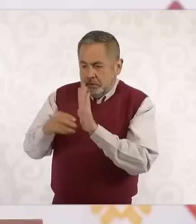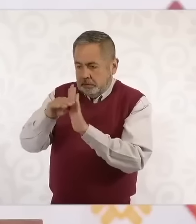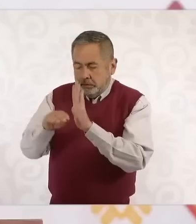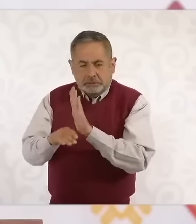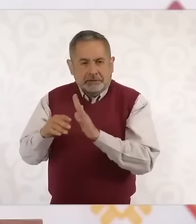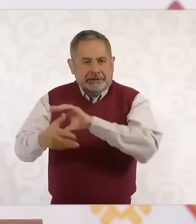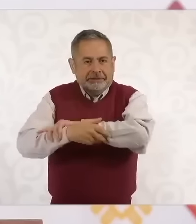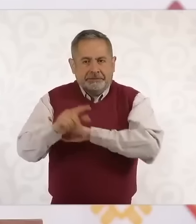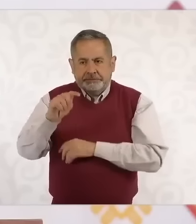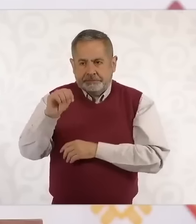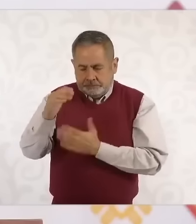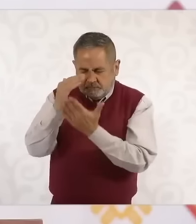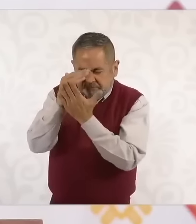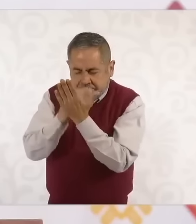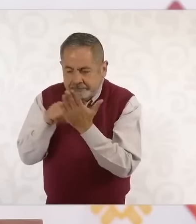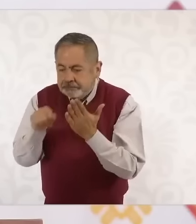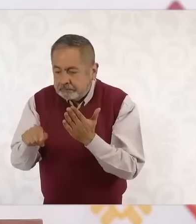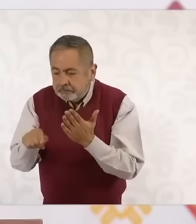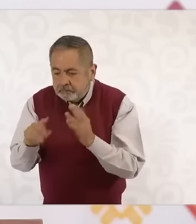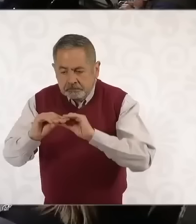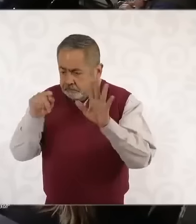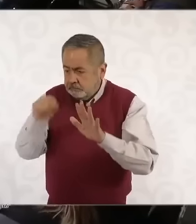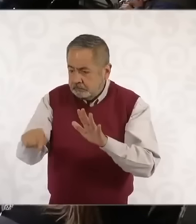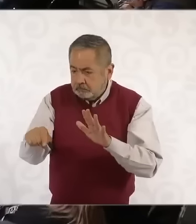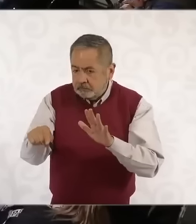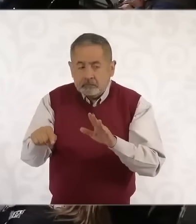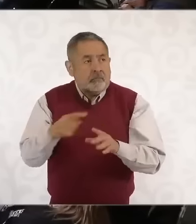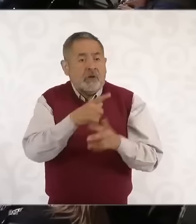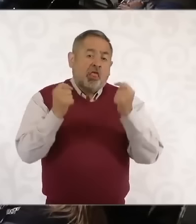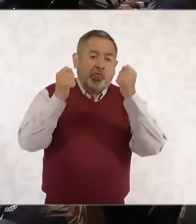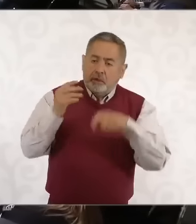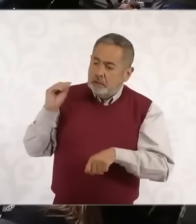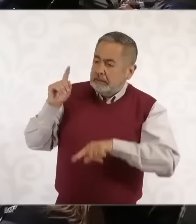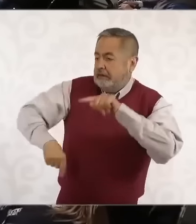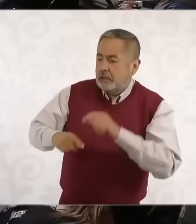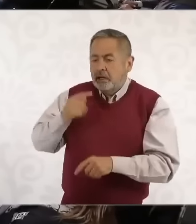A eso vamos, que sea más expertito. Muchas gracias, secretario. Presidenta, por último,